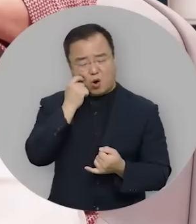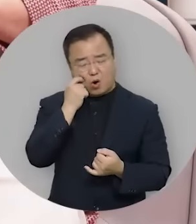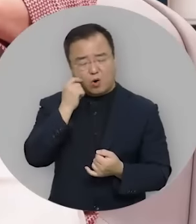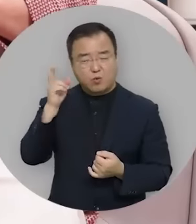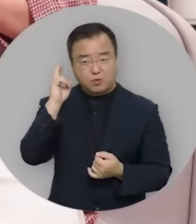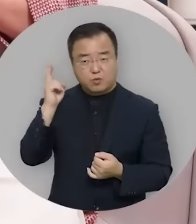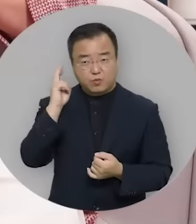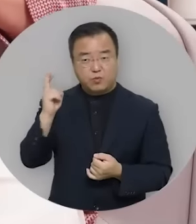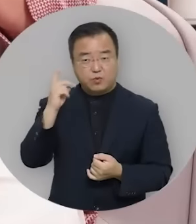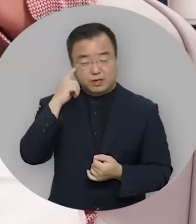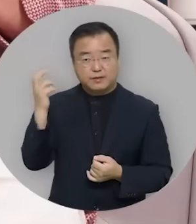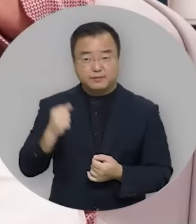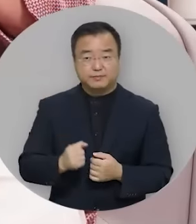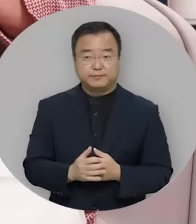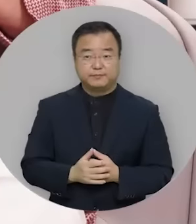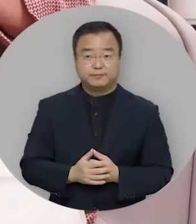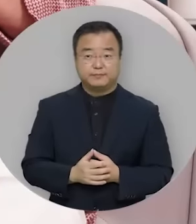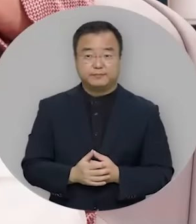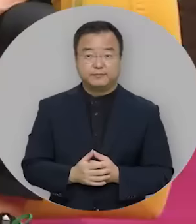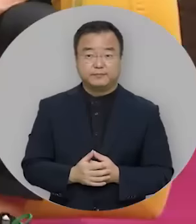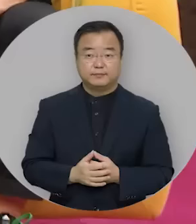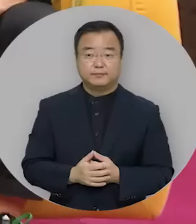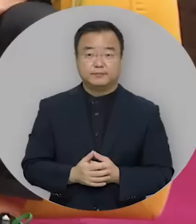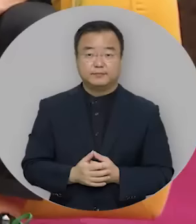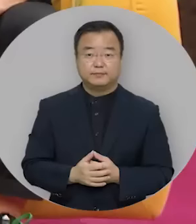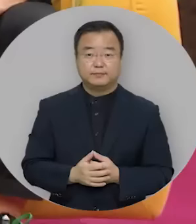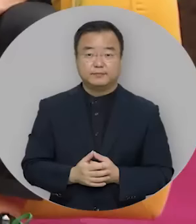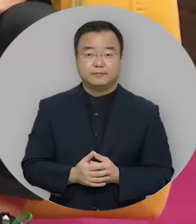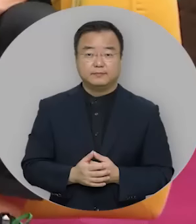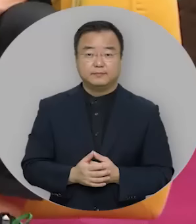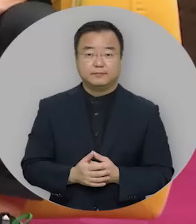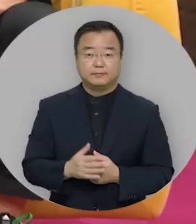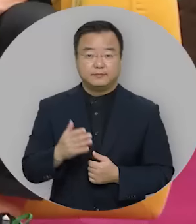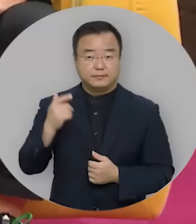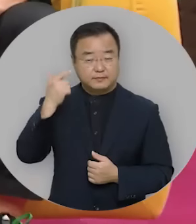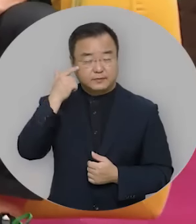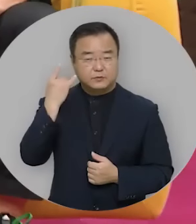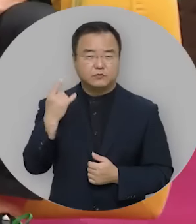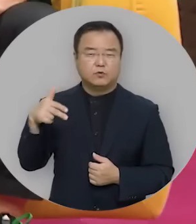하는 생각을 하게 됐어요. 근데 어쨌든 뇌졸중이 오면서